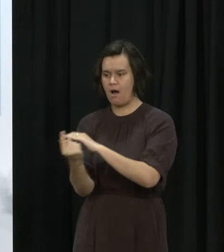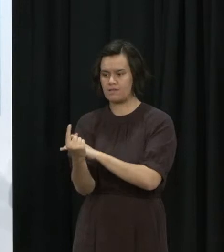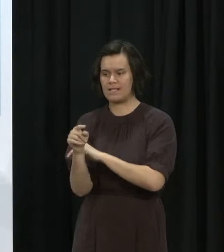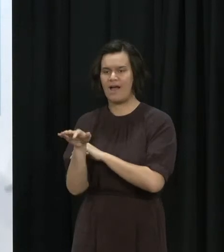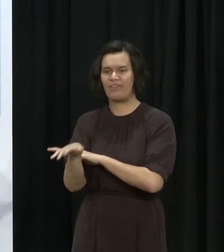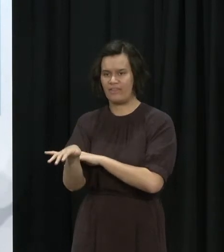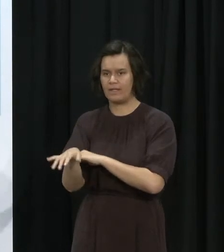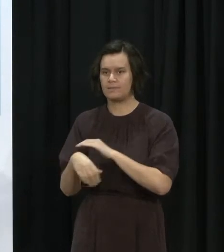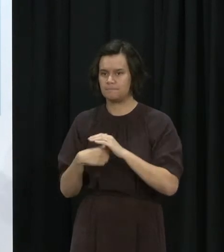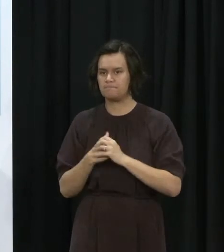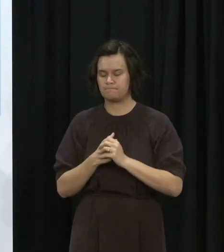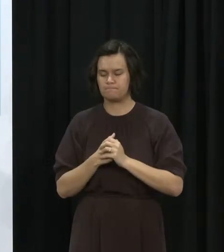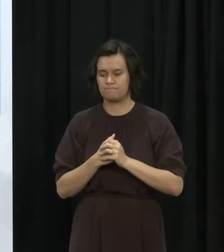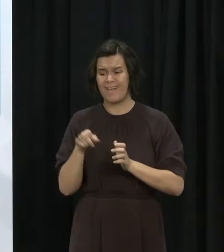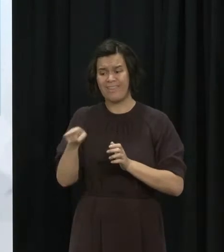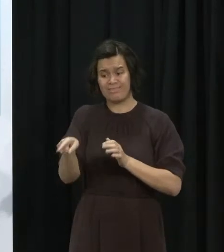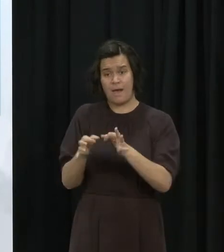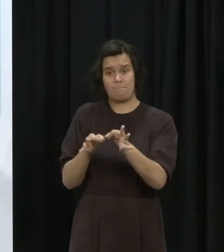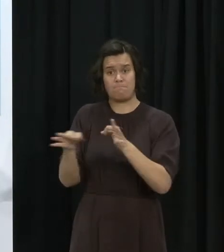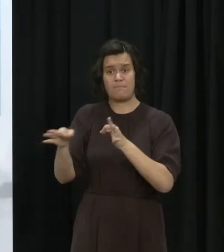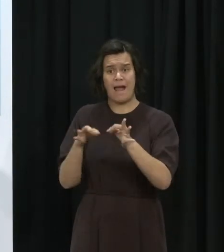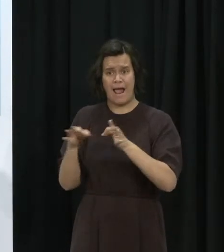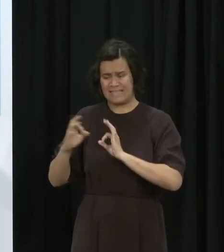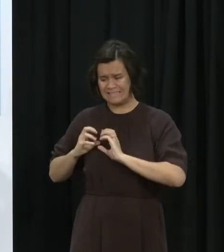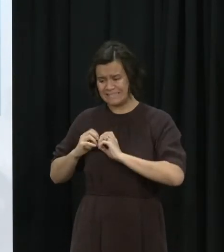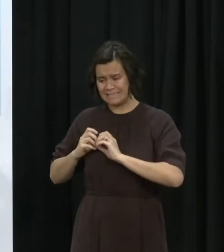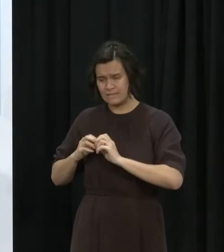Whakahaerehia te wehenga, MiQ, mo te haere i te taitapa o te